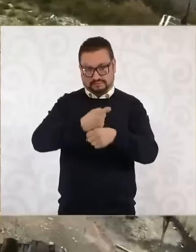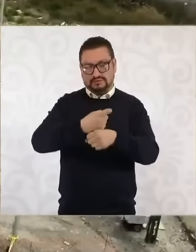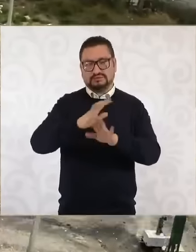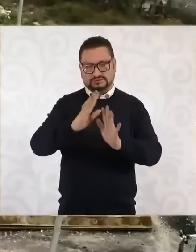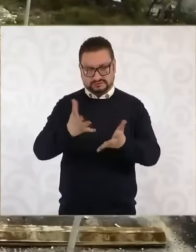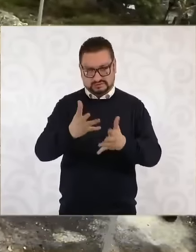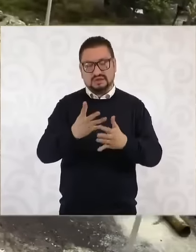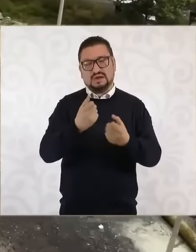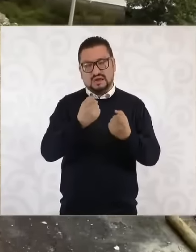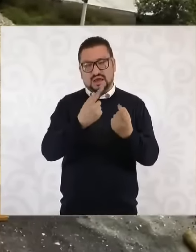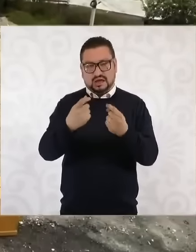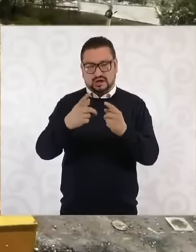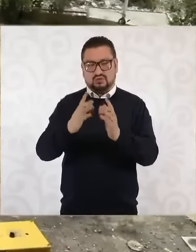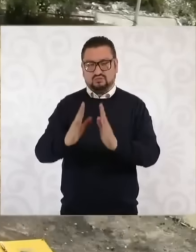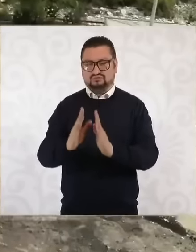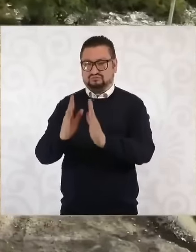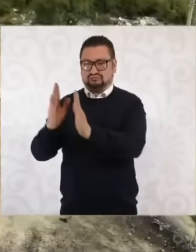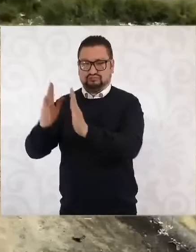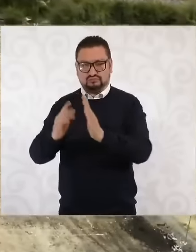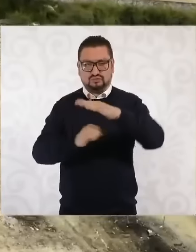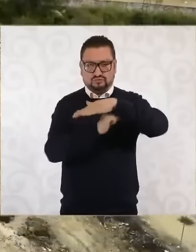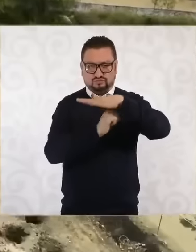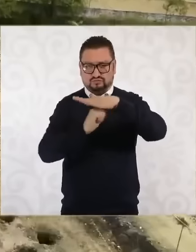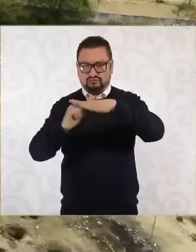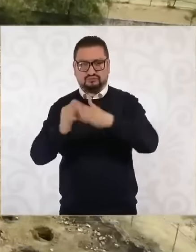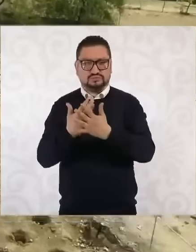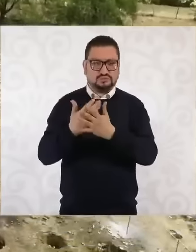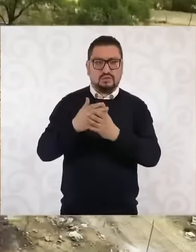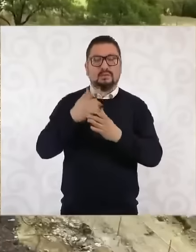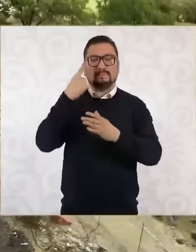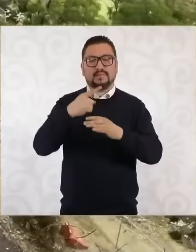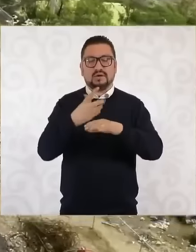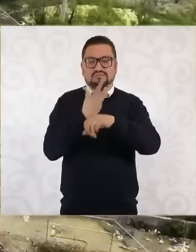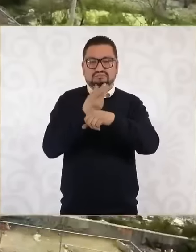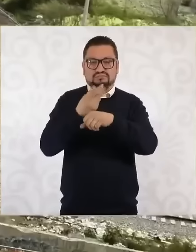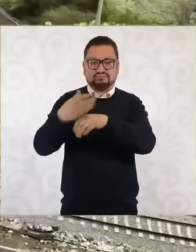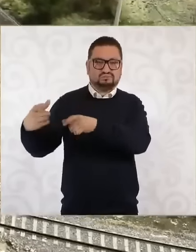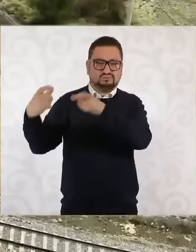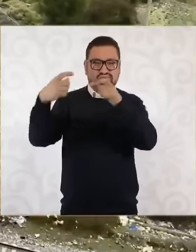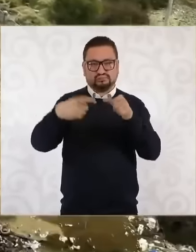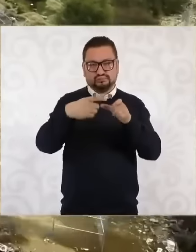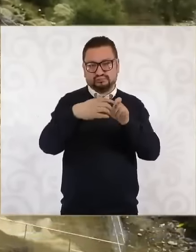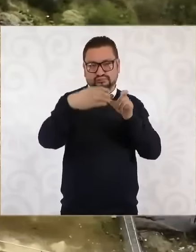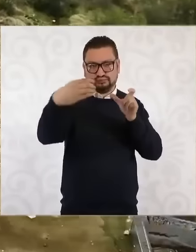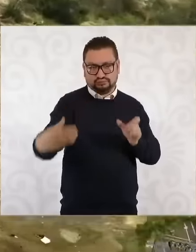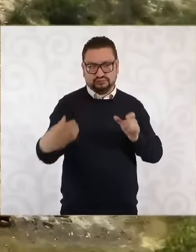prefabricados eh eh listos para montaje en cuanto estemos concluyendo columnas. Entonces,